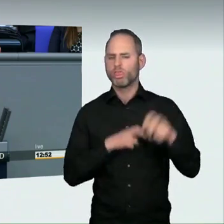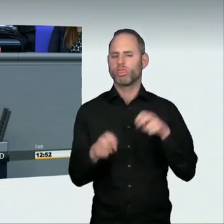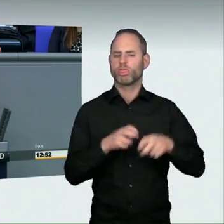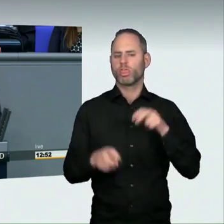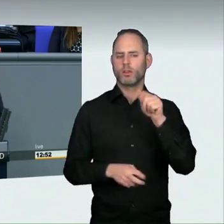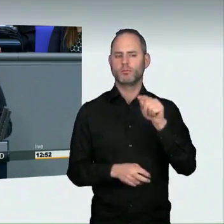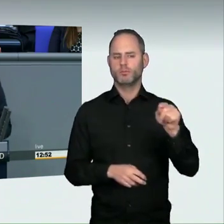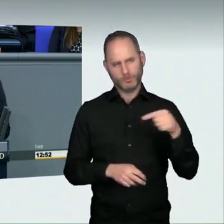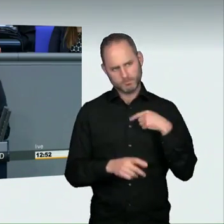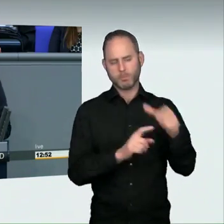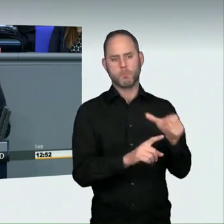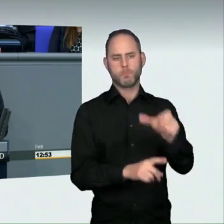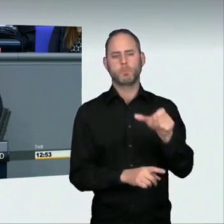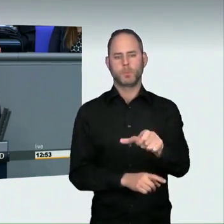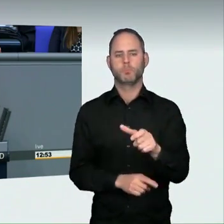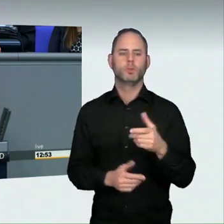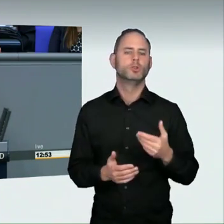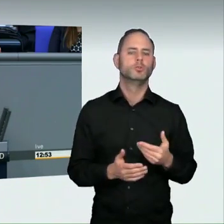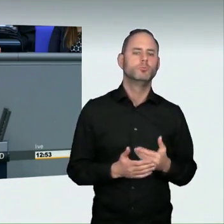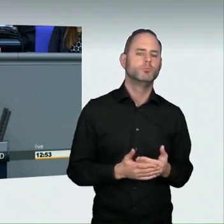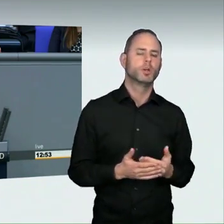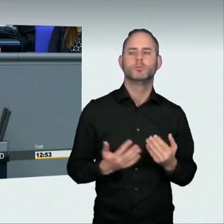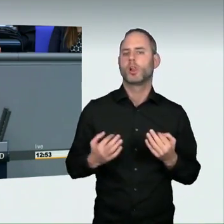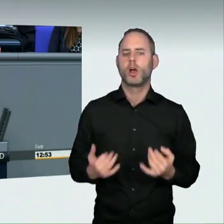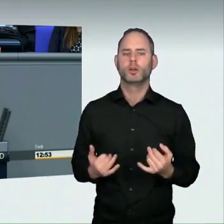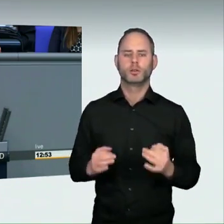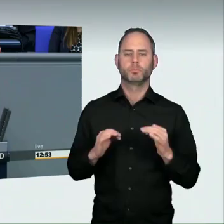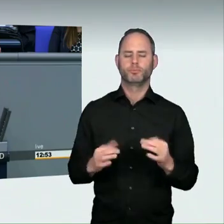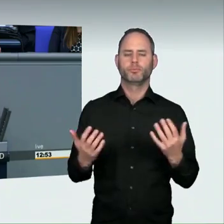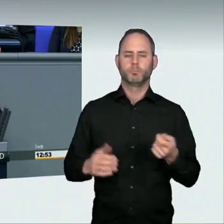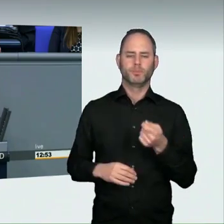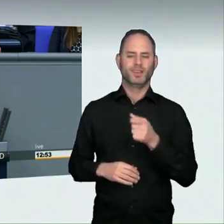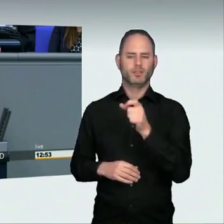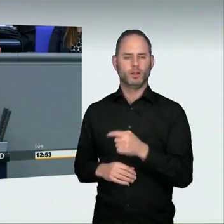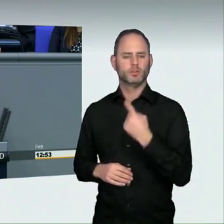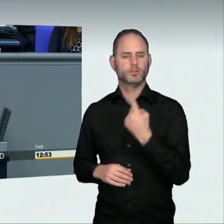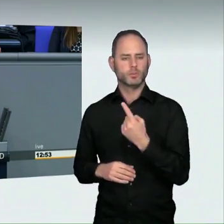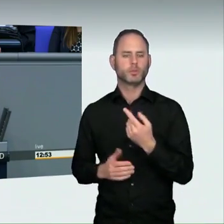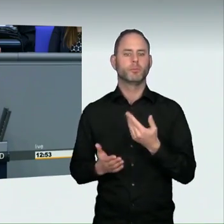dann kann er die Mietschulden bei einer fristlosen Kündigung nachbezahlen. Das ist eine gute Regelung. Das bietet einen Anreiz,